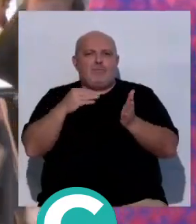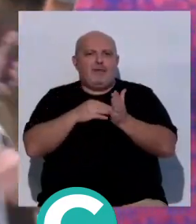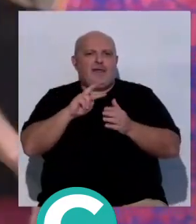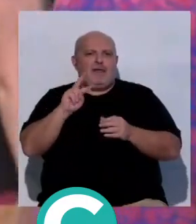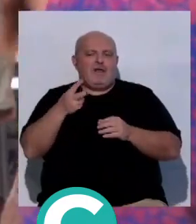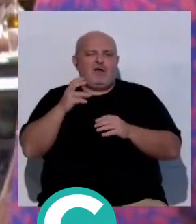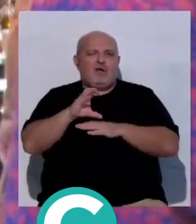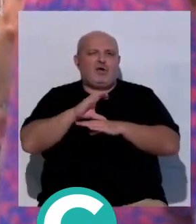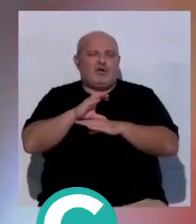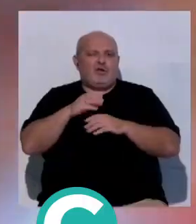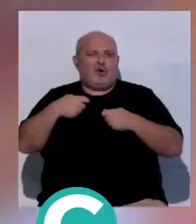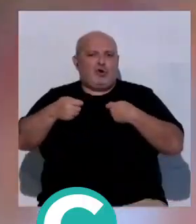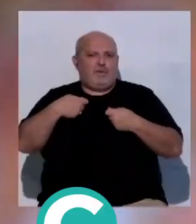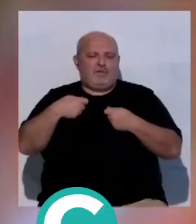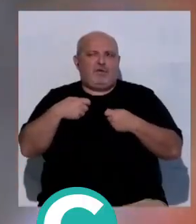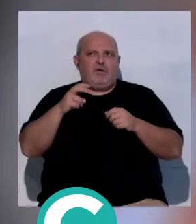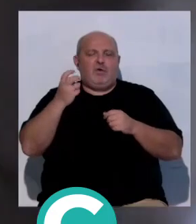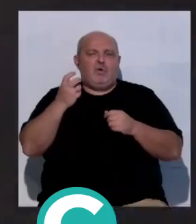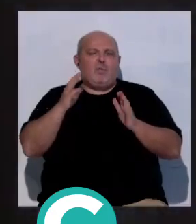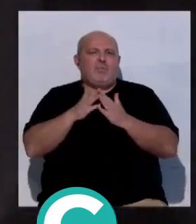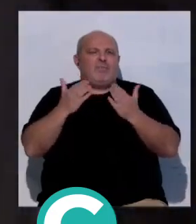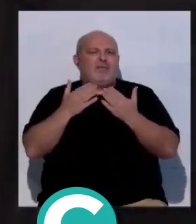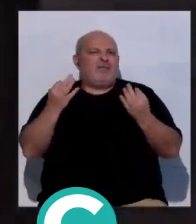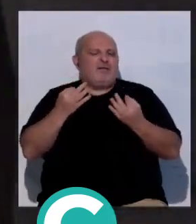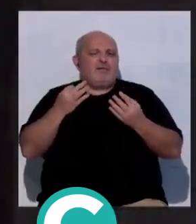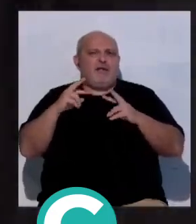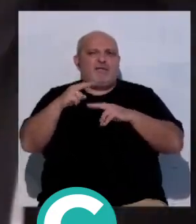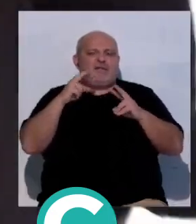de la consejería de comercio una publicación que no solo habla del comercio local sino de